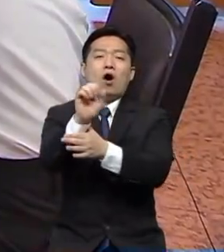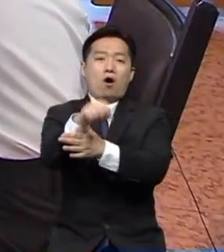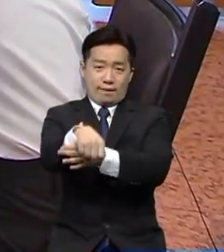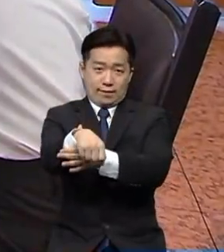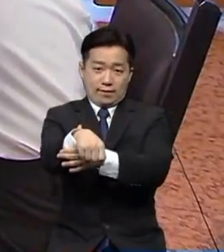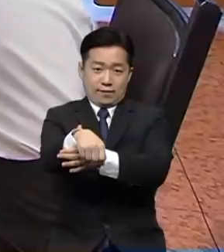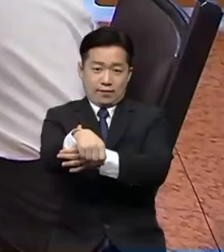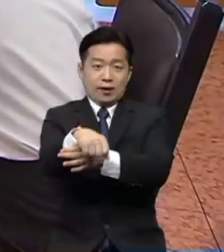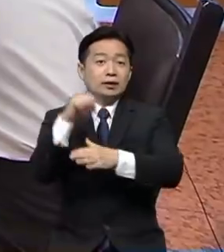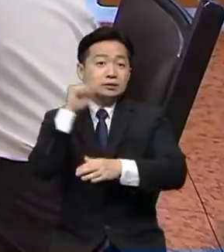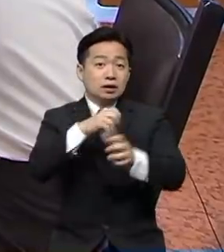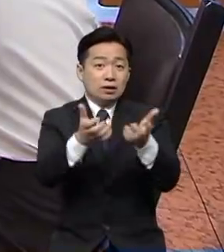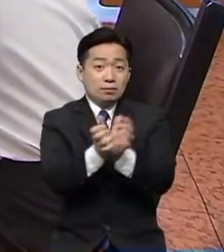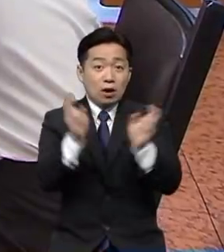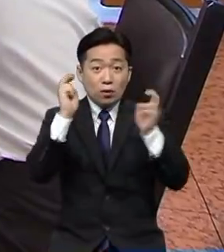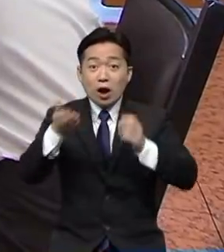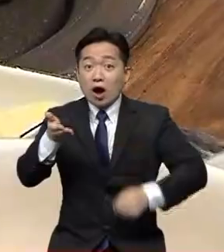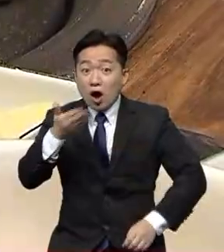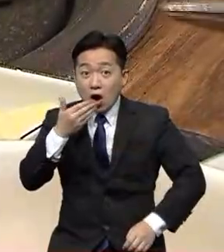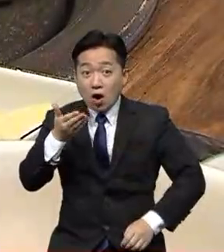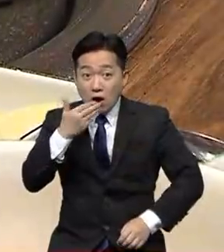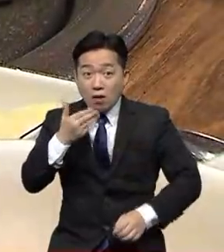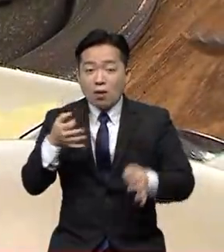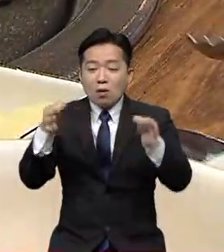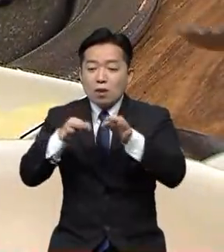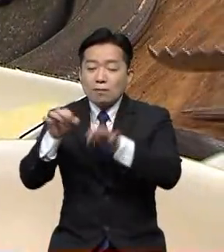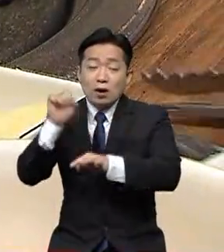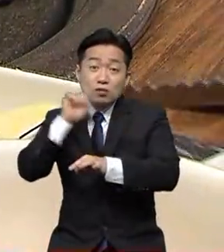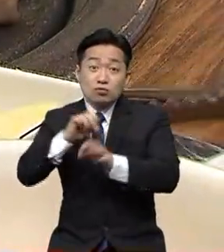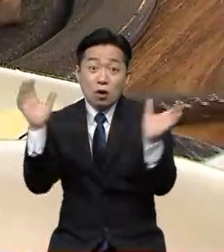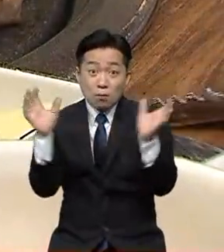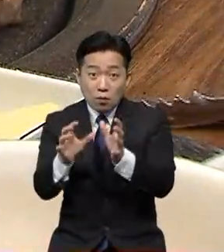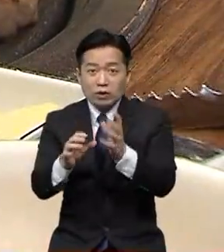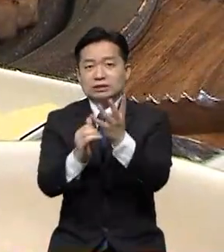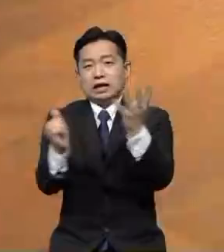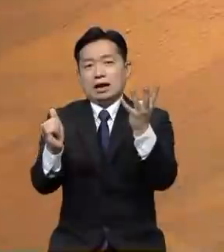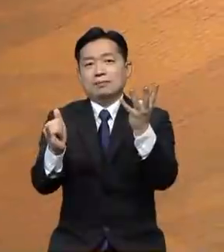동호회, 직장 회식, 계모임 등도 4명까지만 모일 수 있고 식당에서 5명